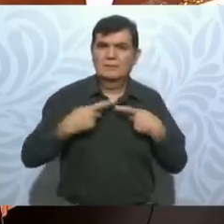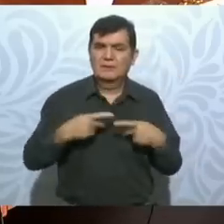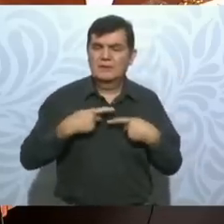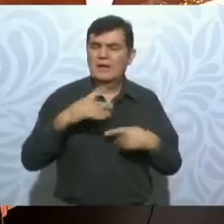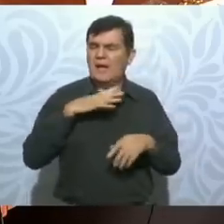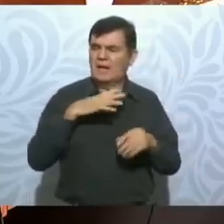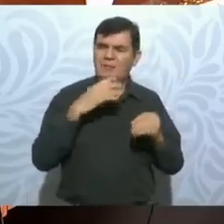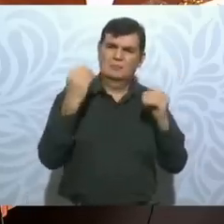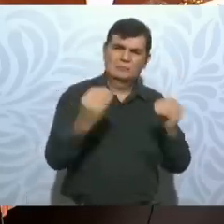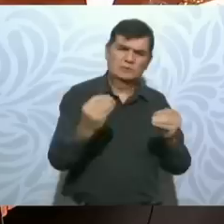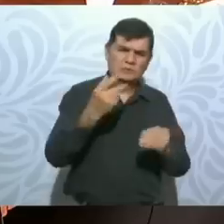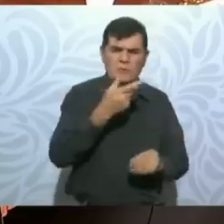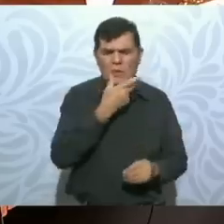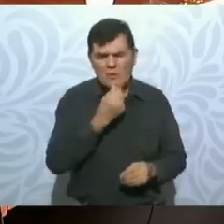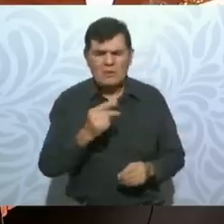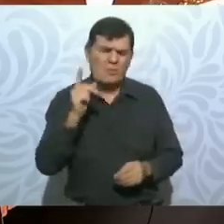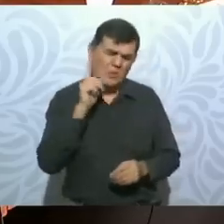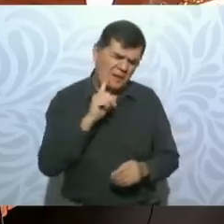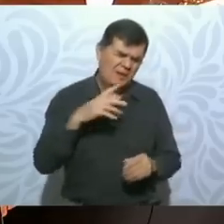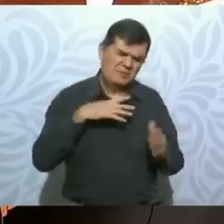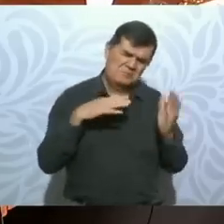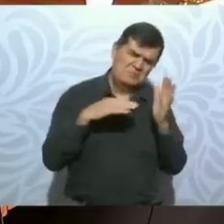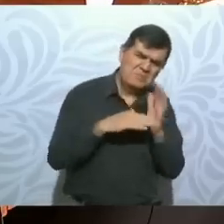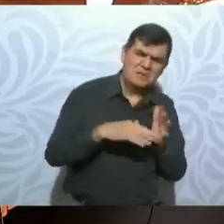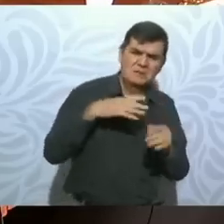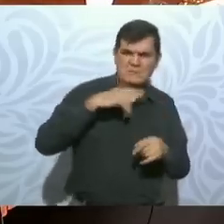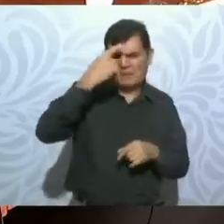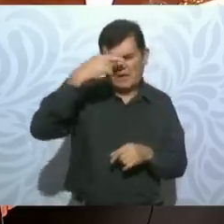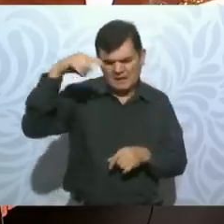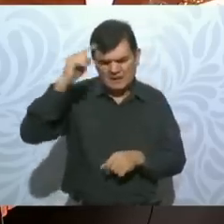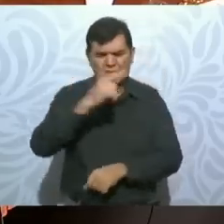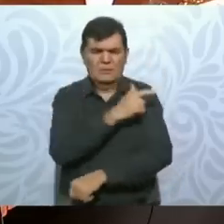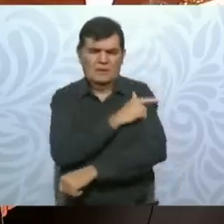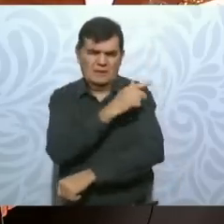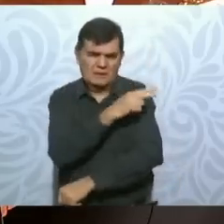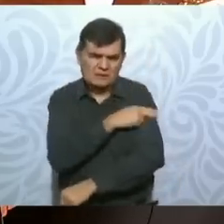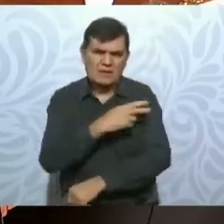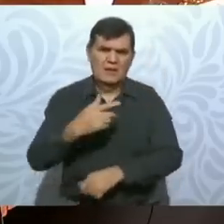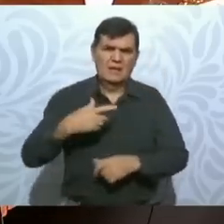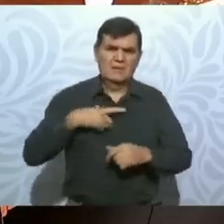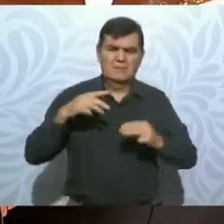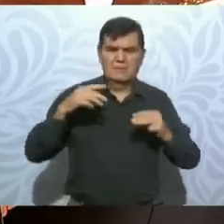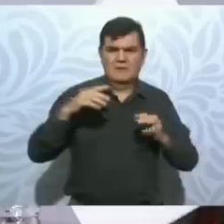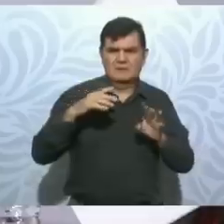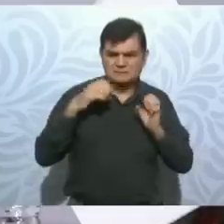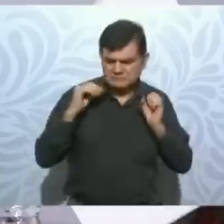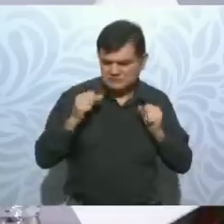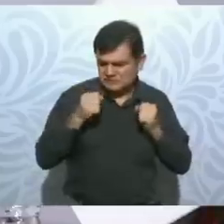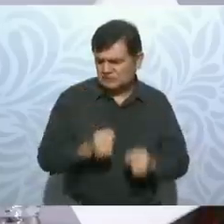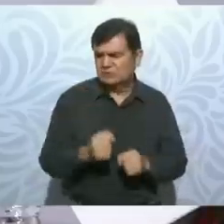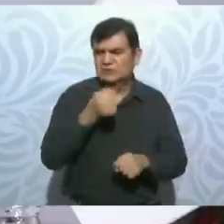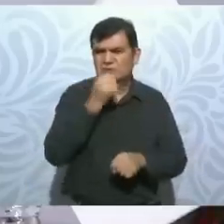de mujeres y hombres del ejército Marina Guardia nacional secretaria de seguridad policías de todos